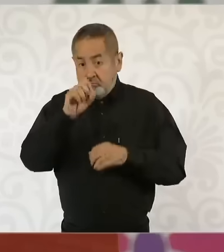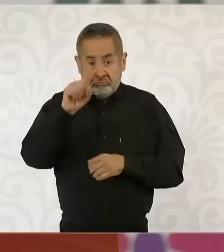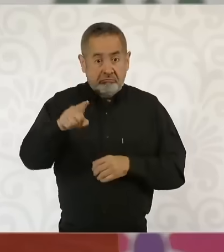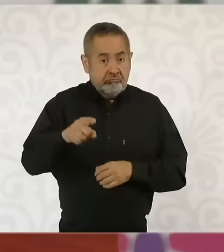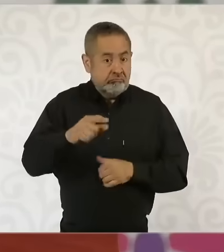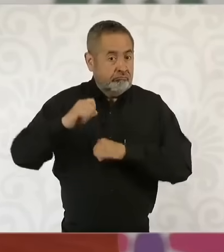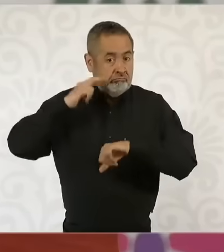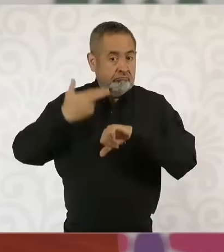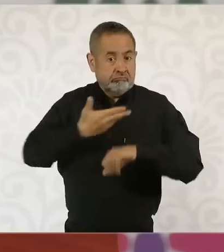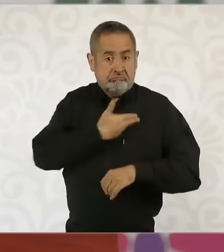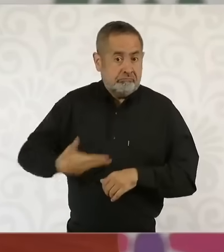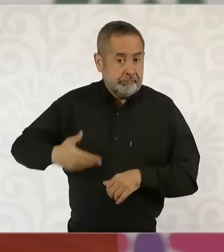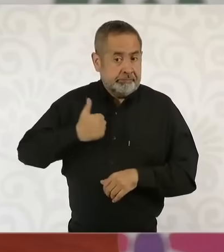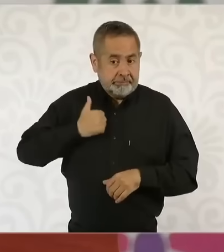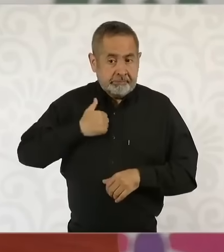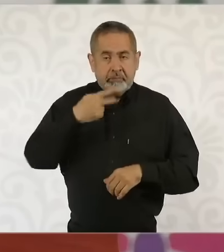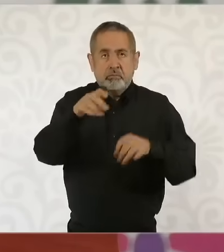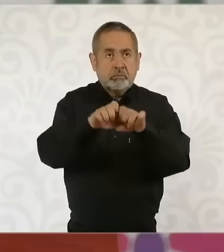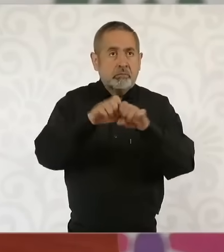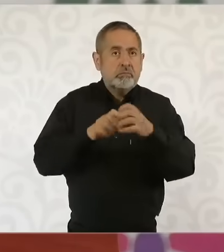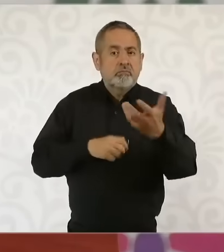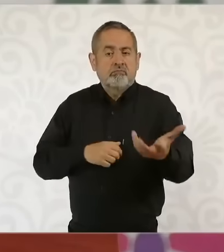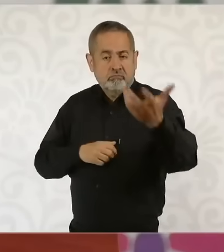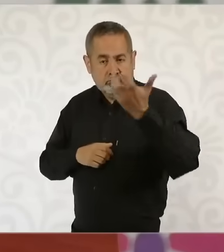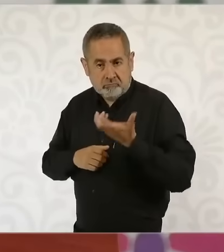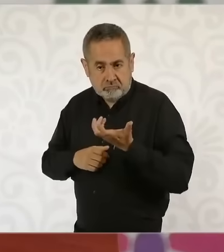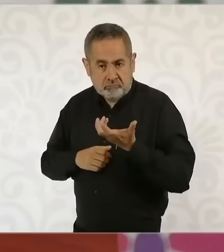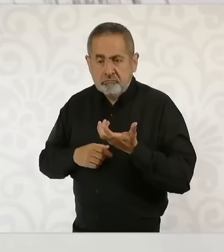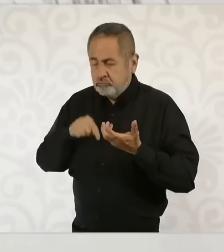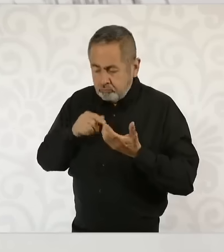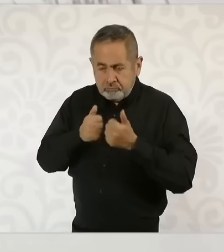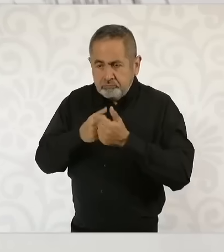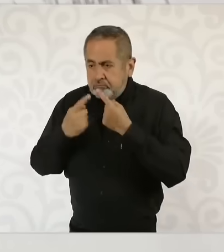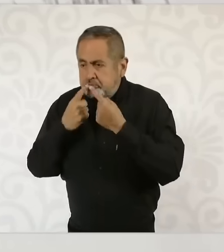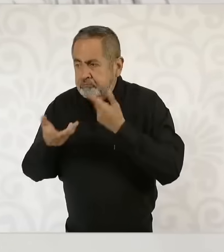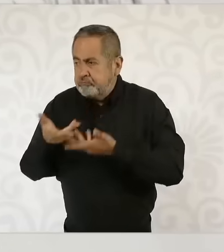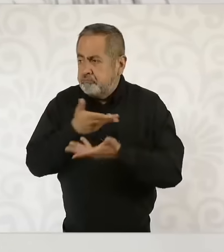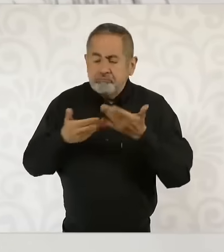equipo o con su equipo aquí en México para poder fortalecer las relaciones comerciales, económicas